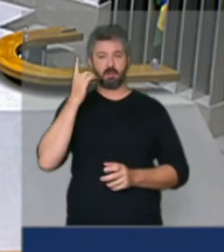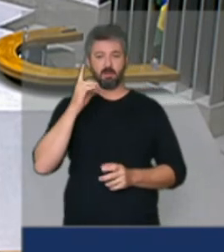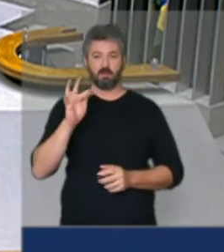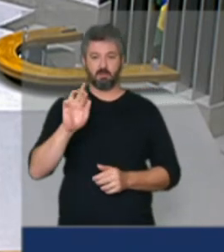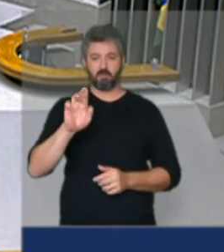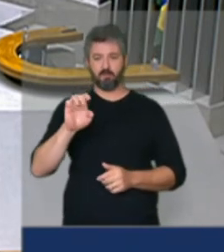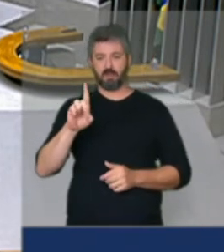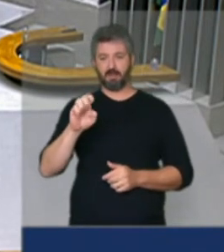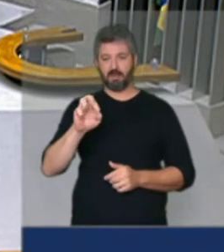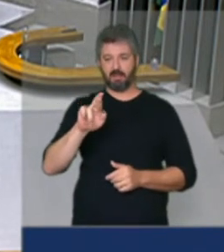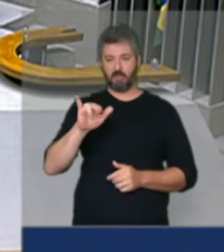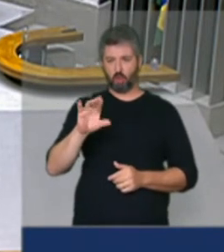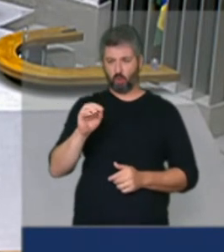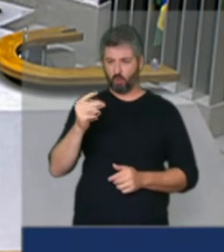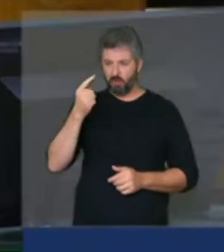NÃO ESTOU CONSEGUINDO AVISTO AL. OK. FOI PARA AS COMISSÕ